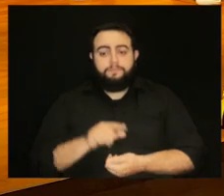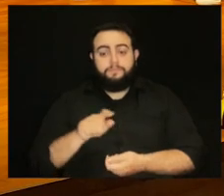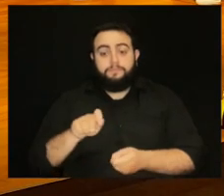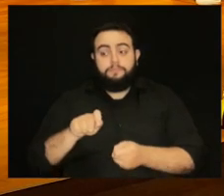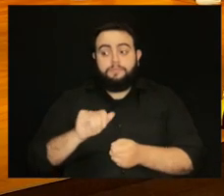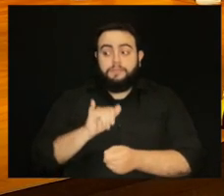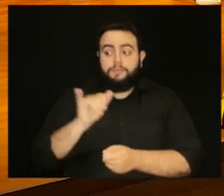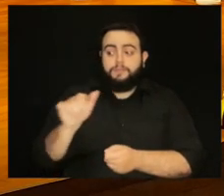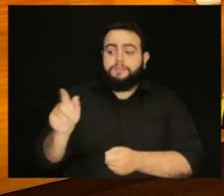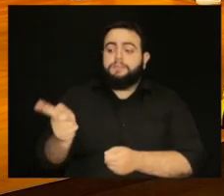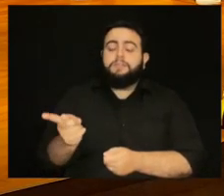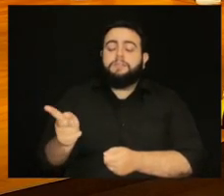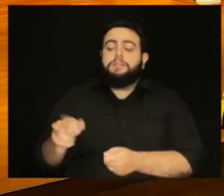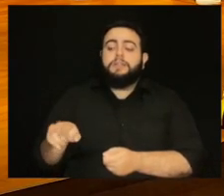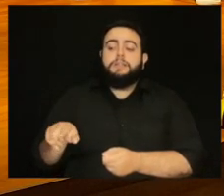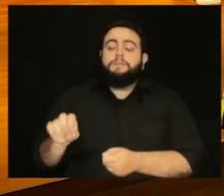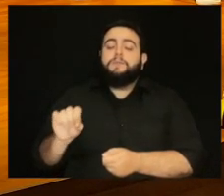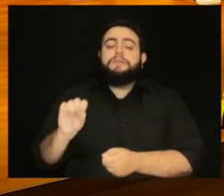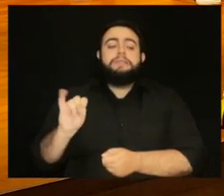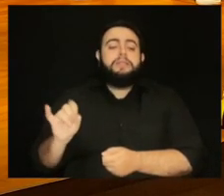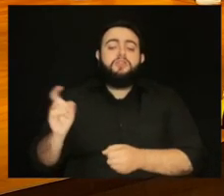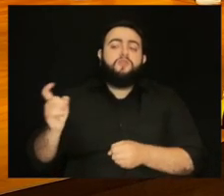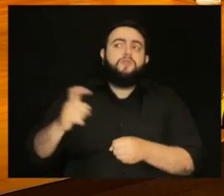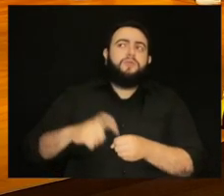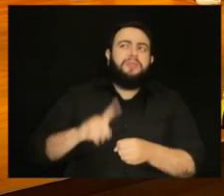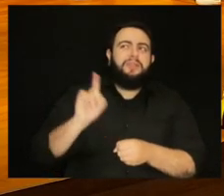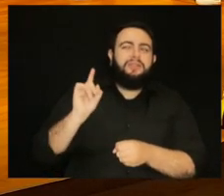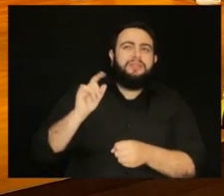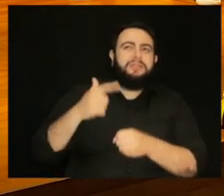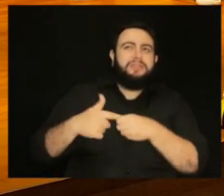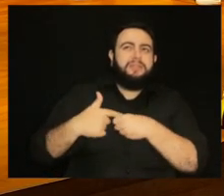cara e se a gente voltasse naquela a cidade lá que a gente teve Porto Alegre aquilo lá parece um